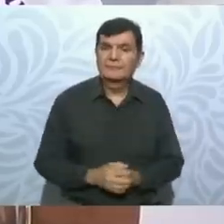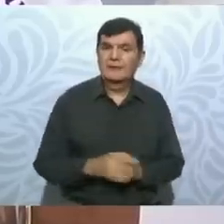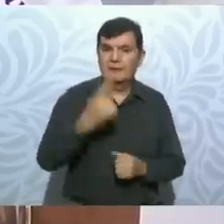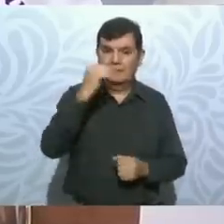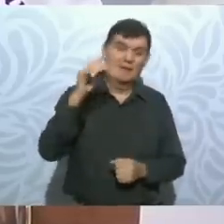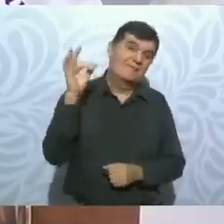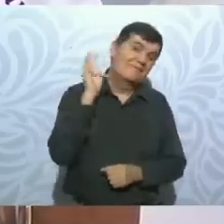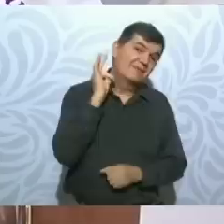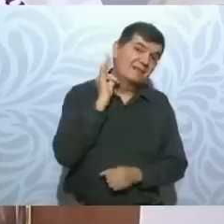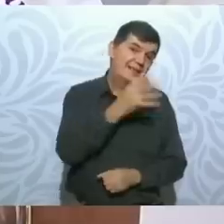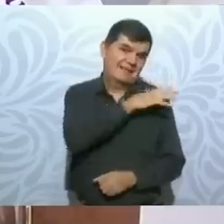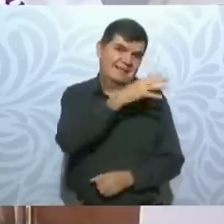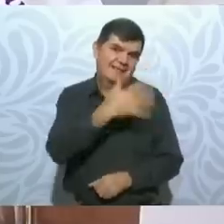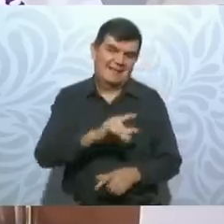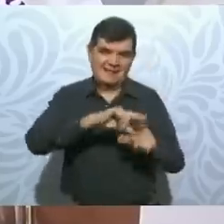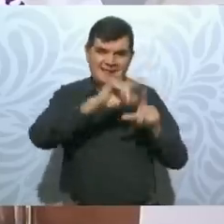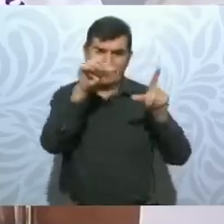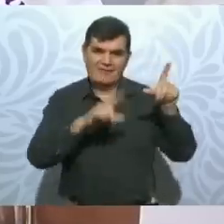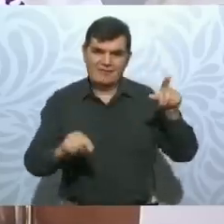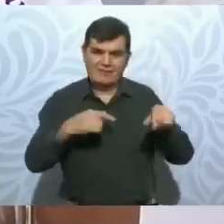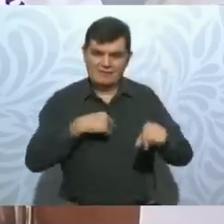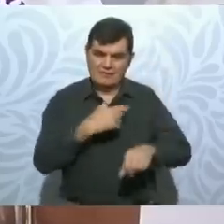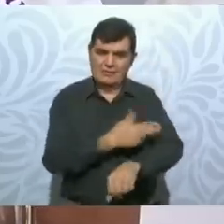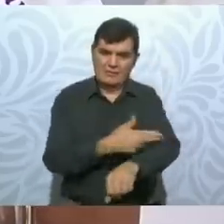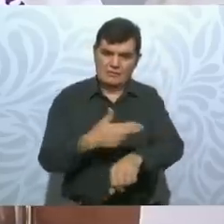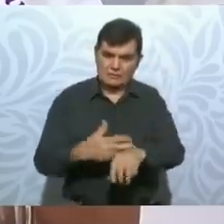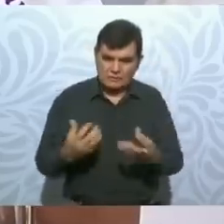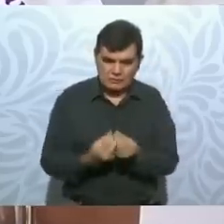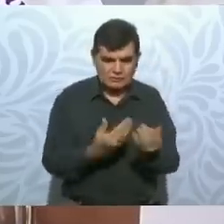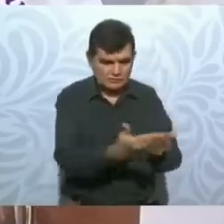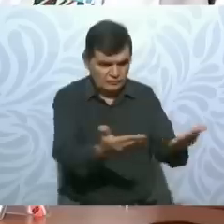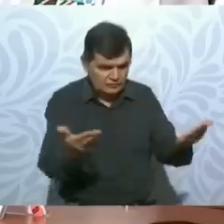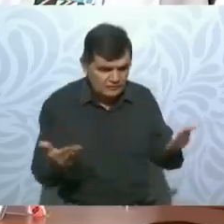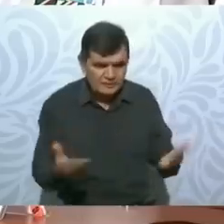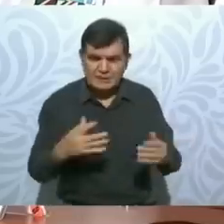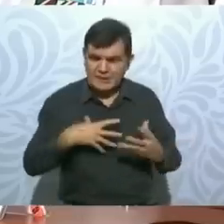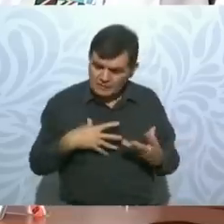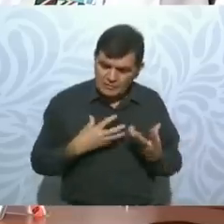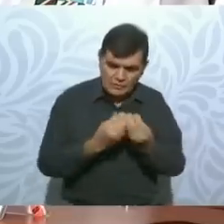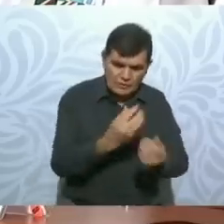general de la república Es un honor poder estar con ustedes poder acompañar al gobierno de la